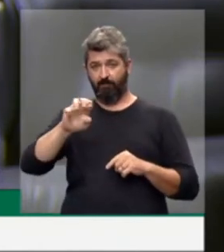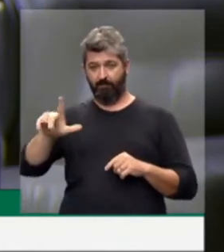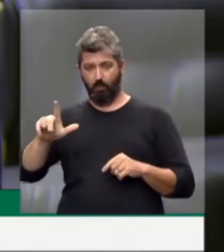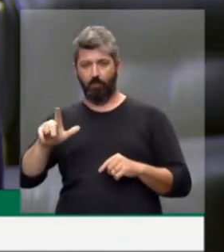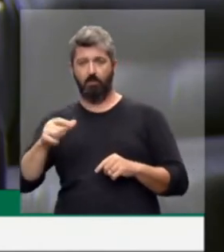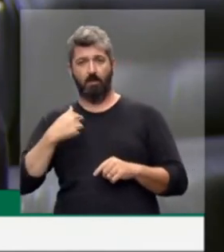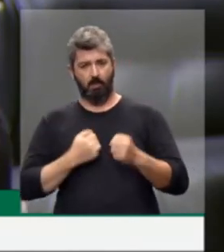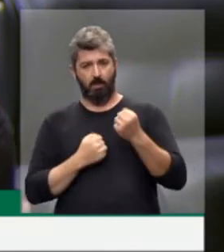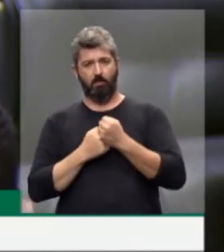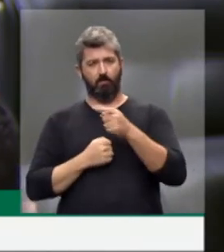APLICAÇÃO E NO QUE DIZ RESPEITO A FONTES RENOVÁVEIS